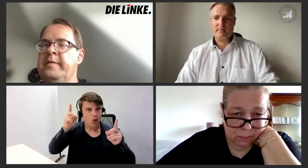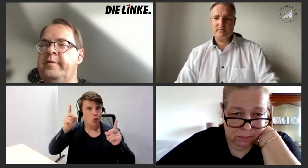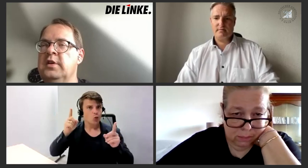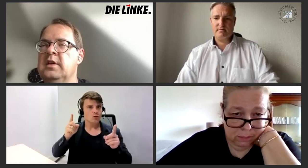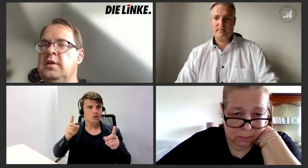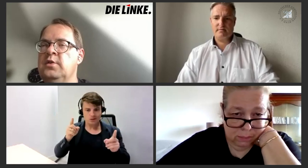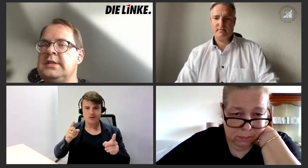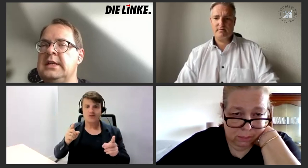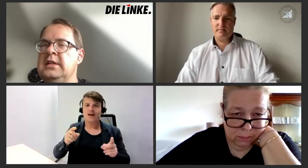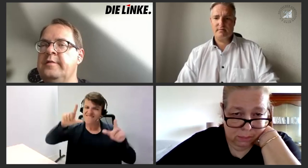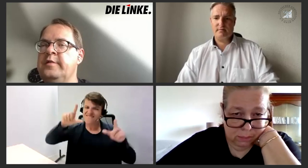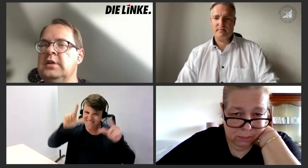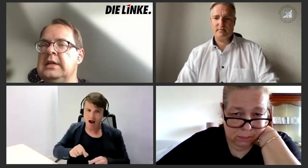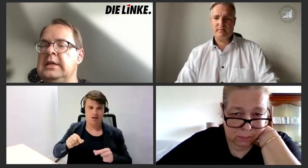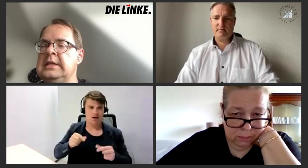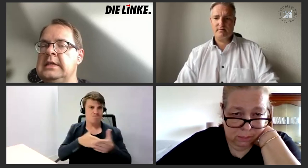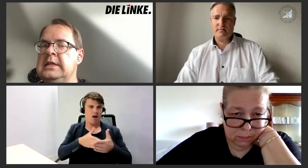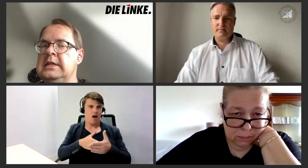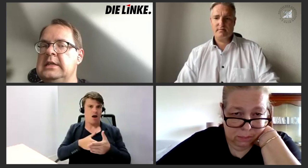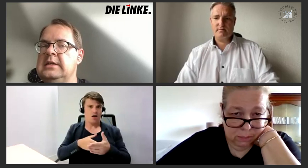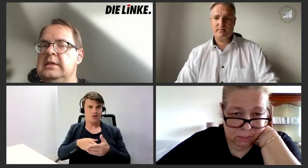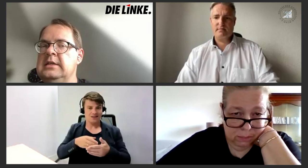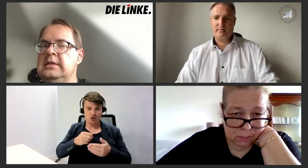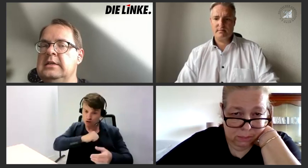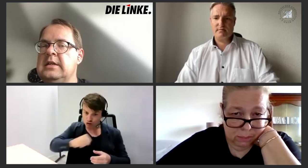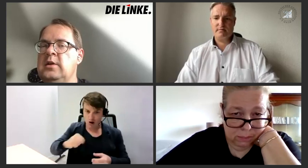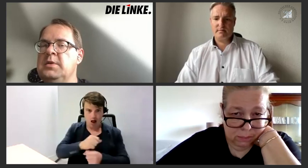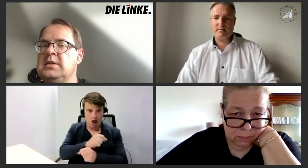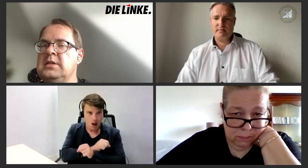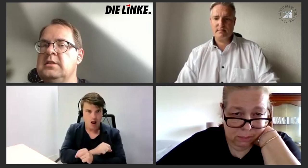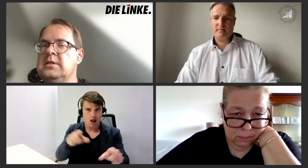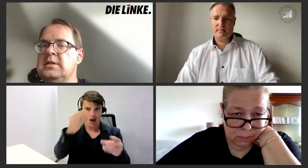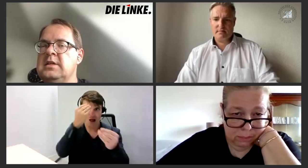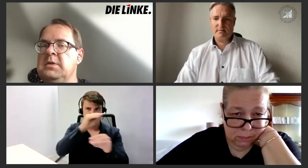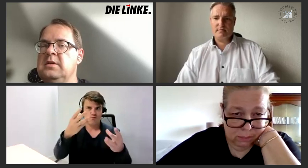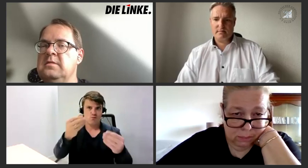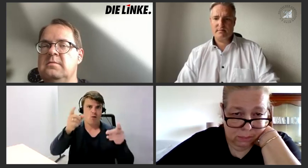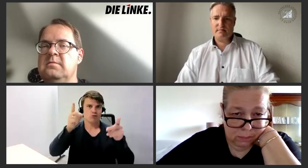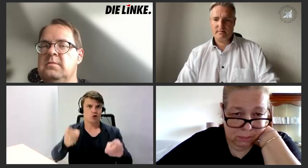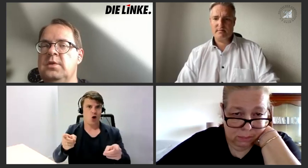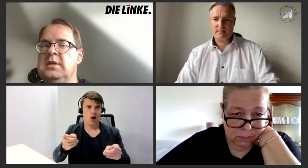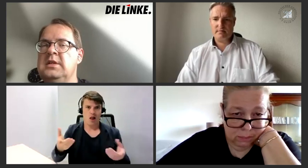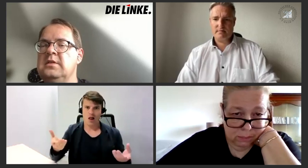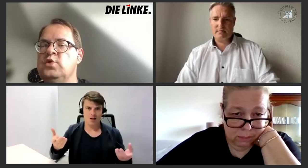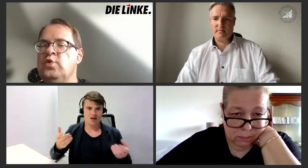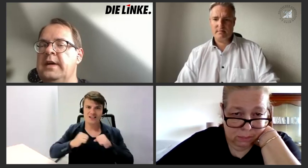barrierearm erfolgen kann und auch zeitnah erfolgen kann. Ich glaube da sind die Systeme